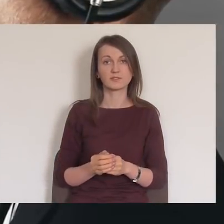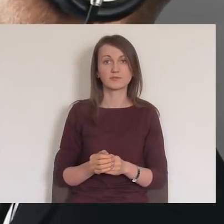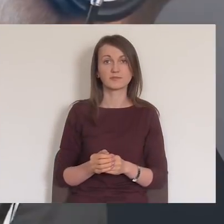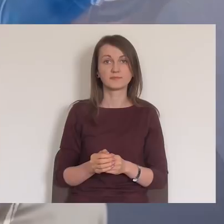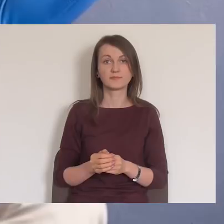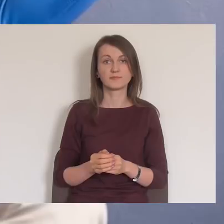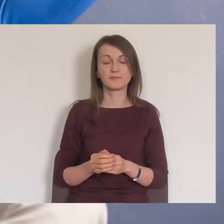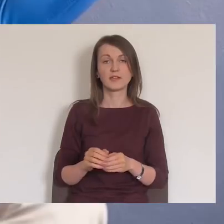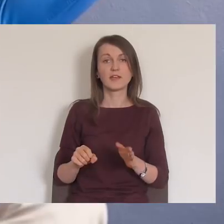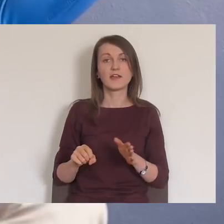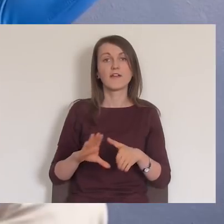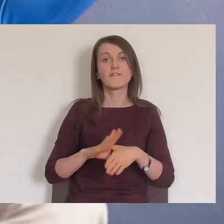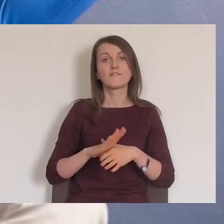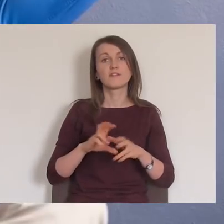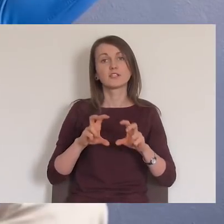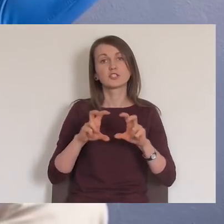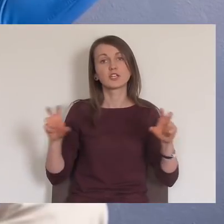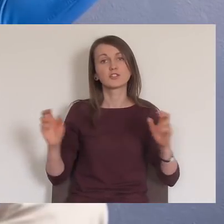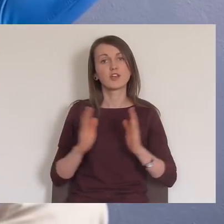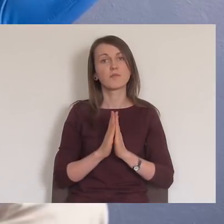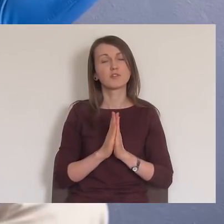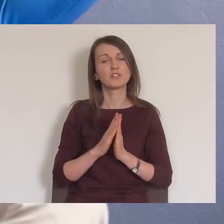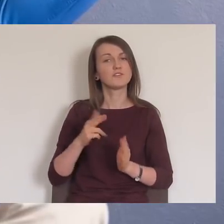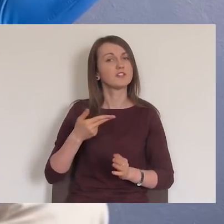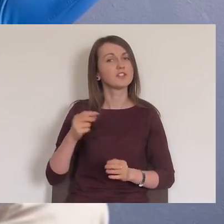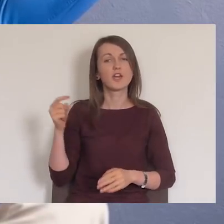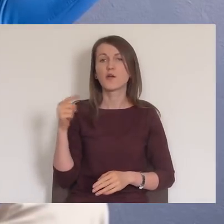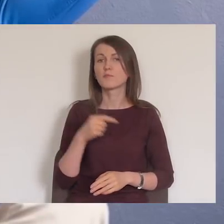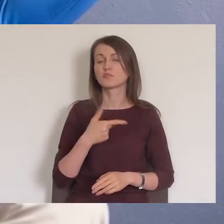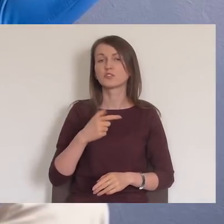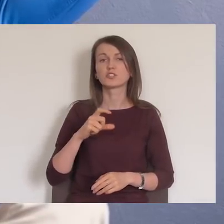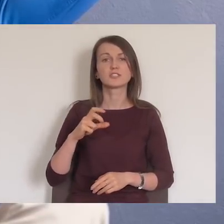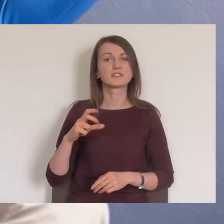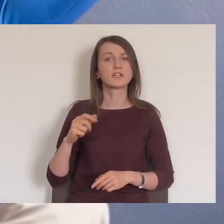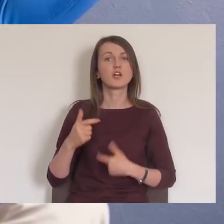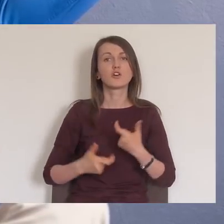W trakcie medytacji nie musisz nic robić, usiądź, zrelaksuj się i słuchaj